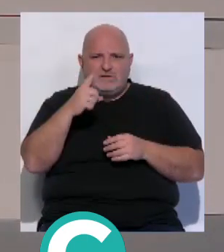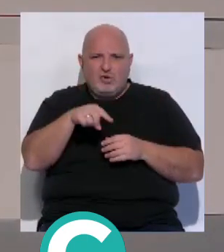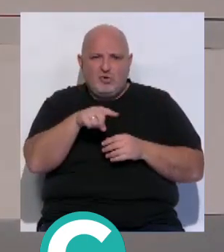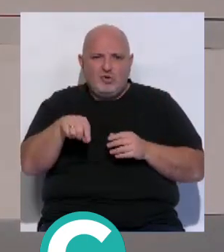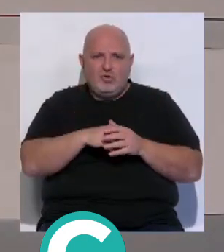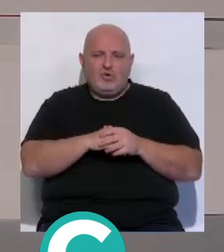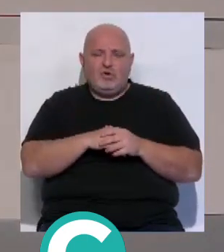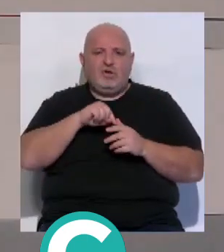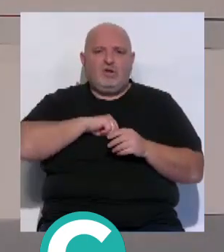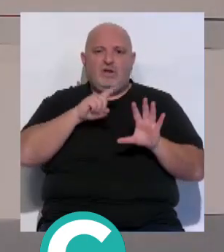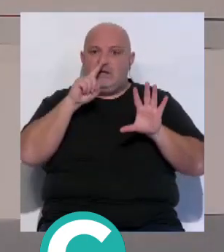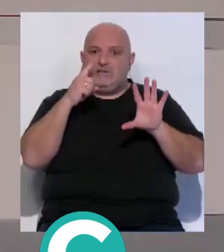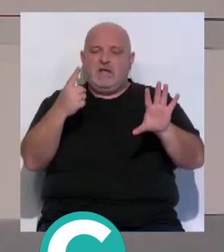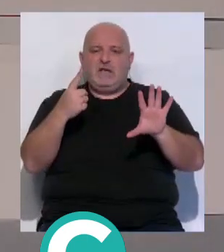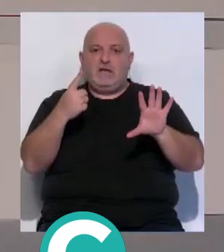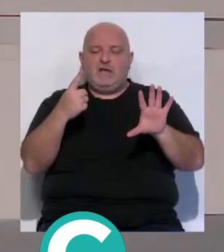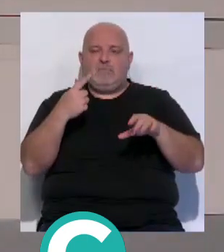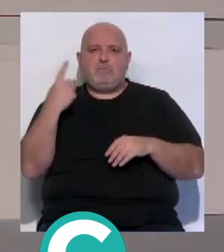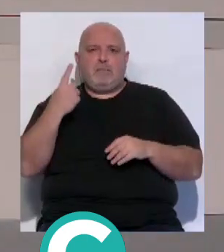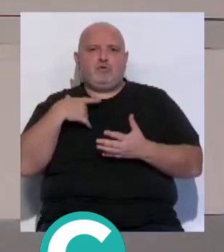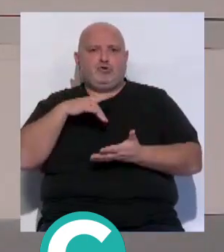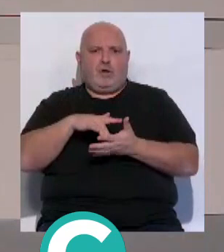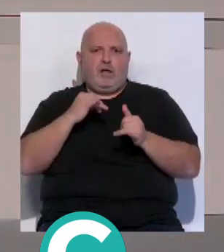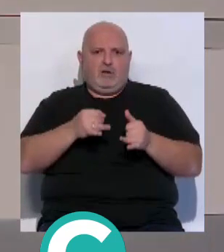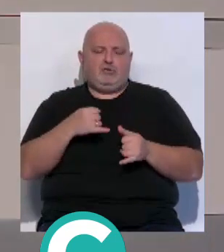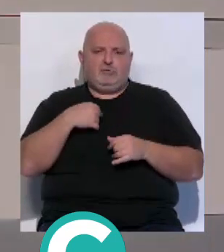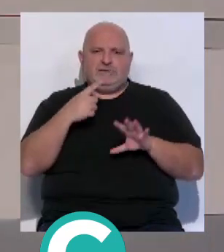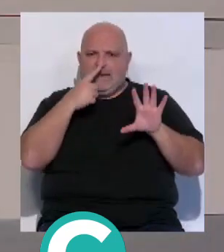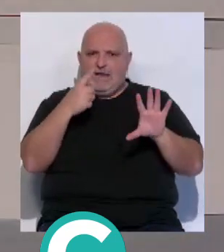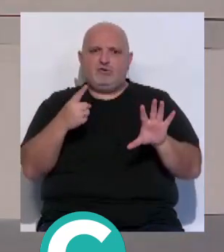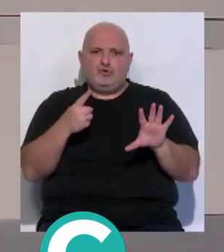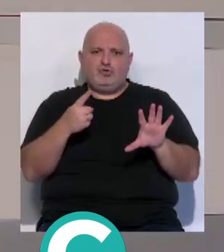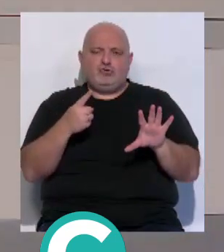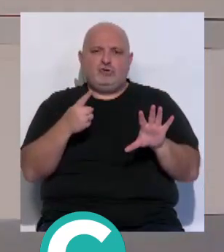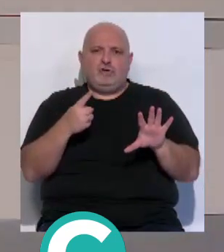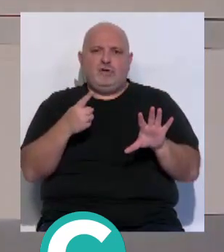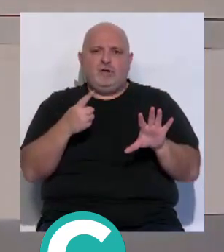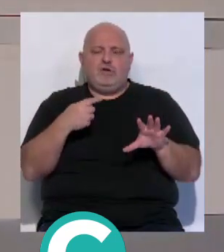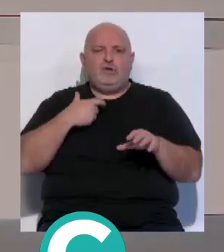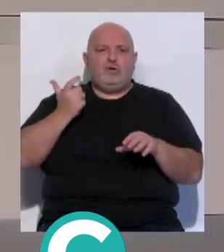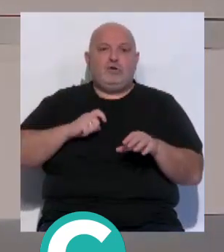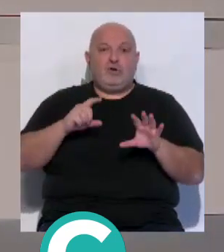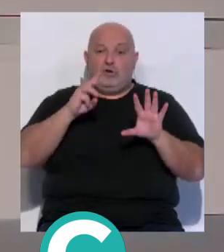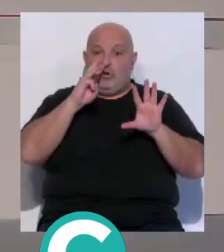yo tuve seis años de esos ocho en primera división y yo lo que cobré esos ocho años en primera